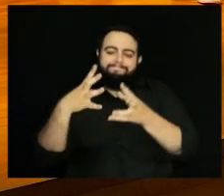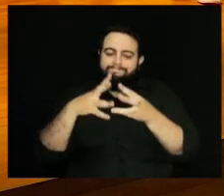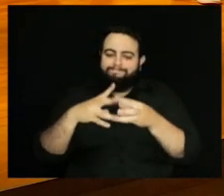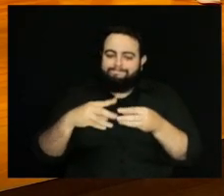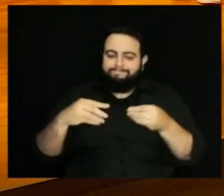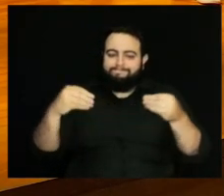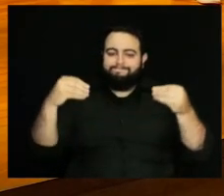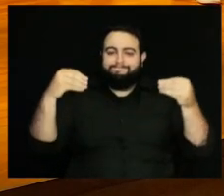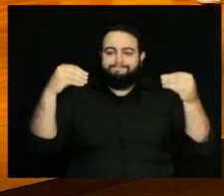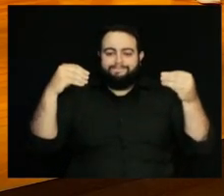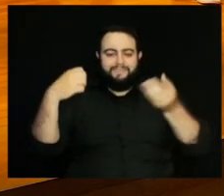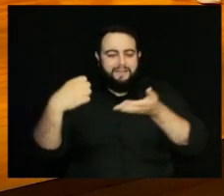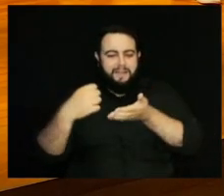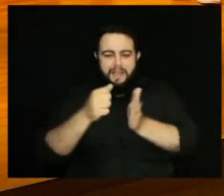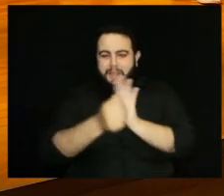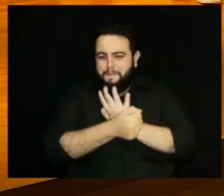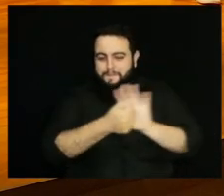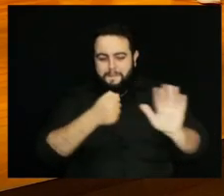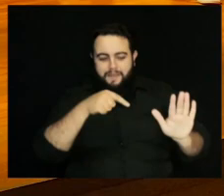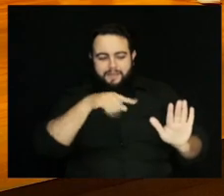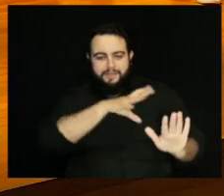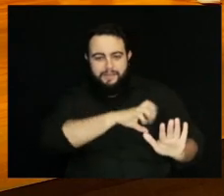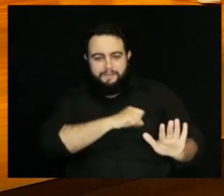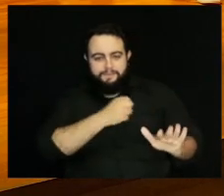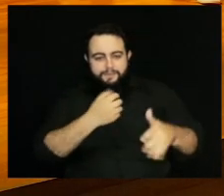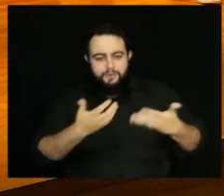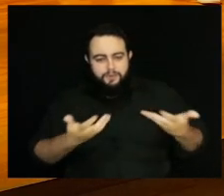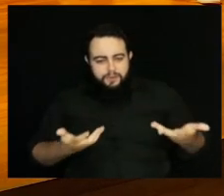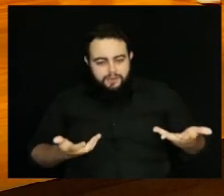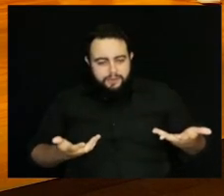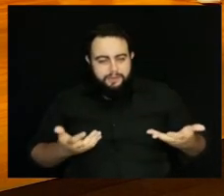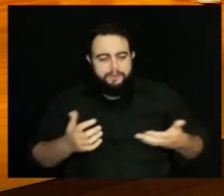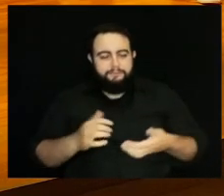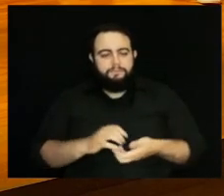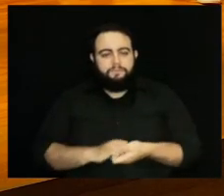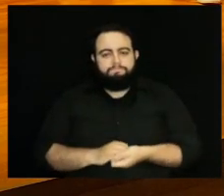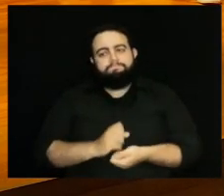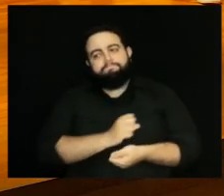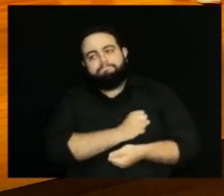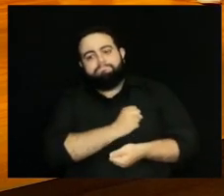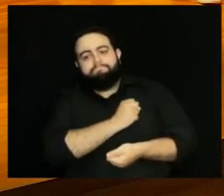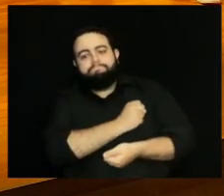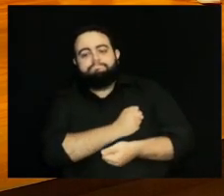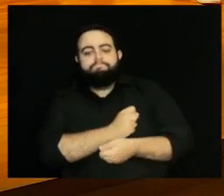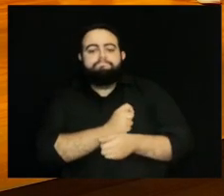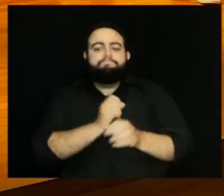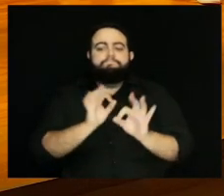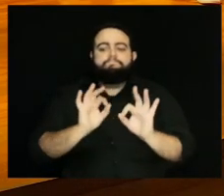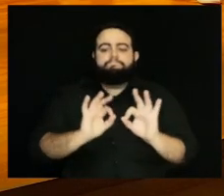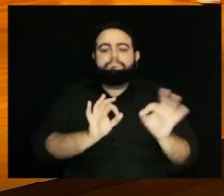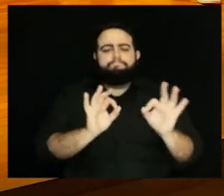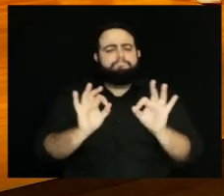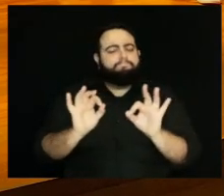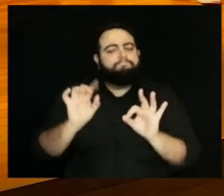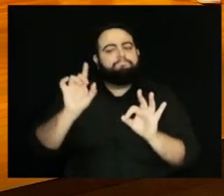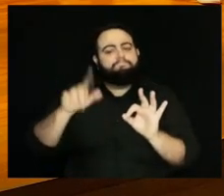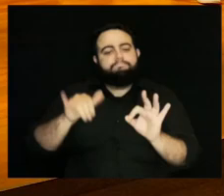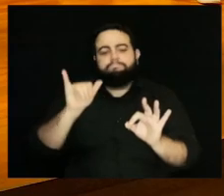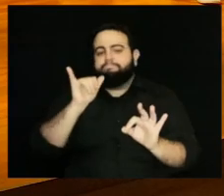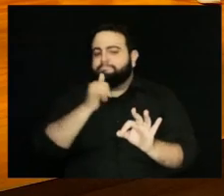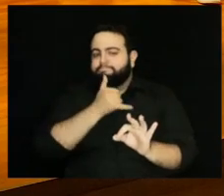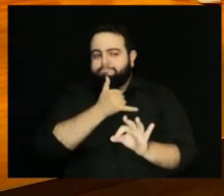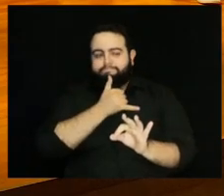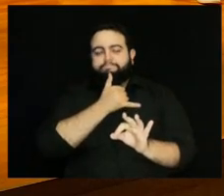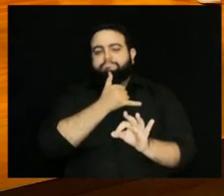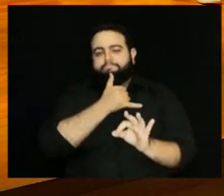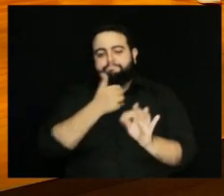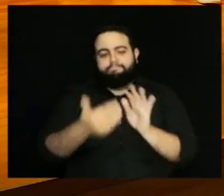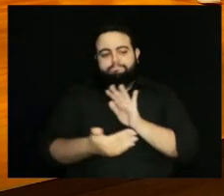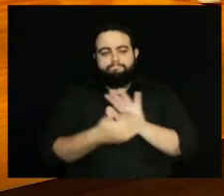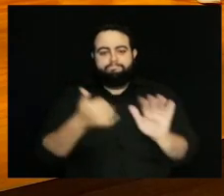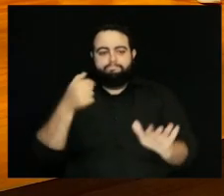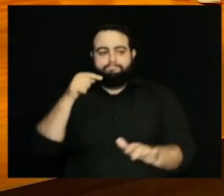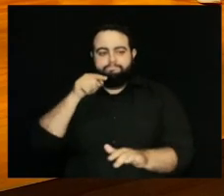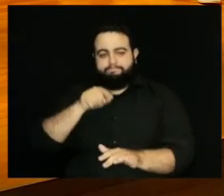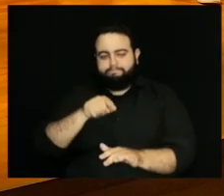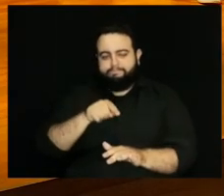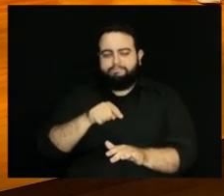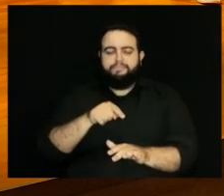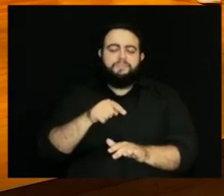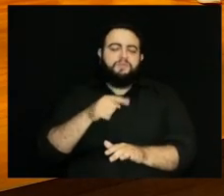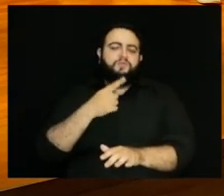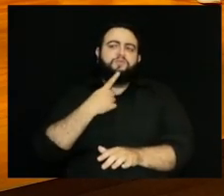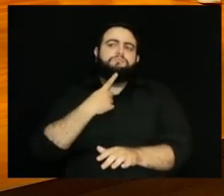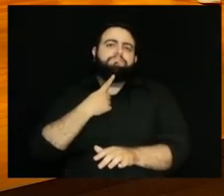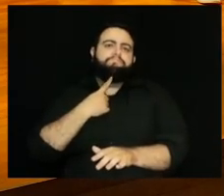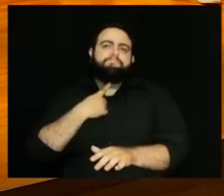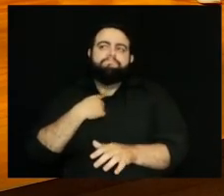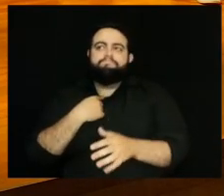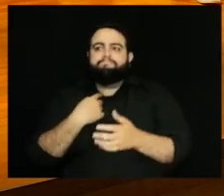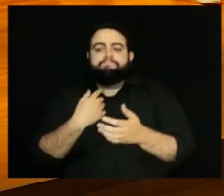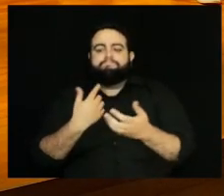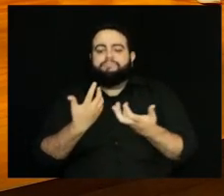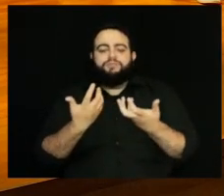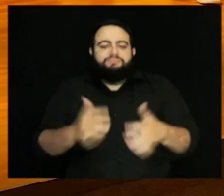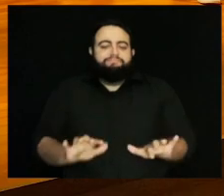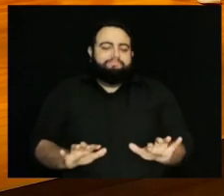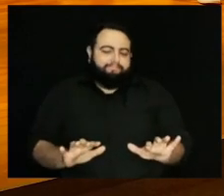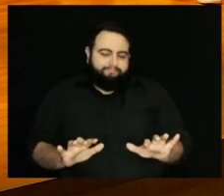amor. Saudade de nada é tão triste, sentir vontade de não mais querer, mas se o novo